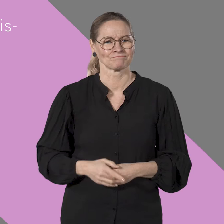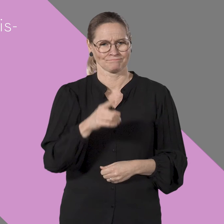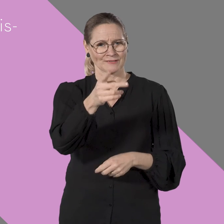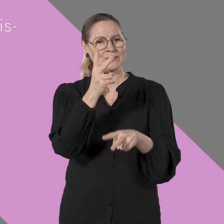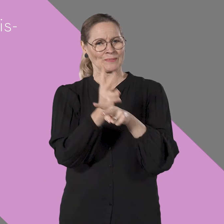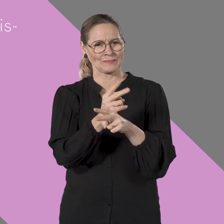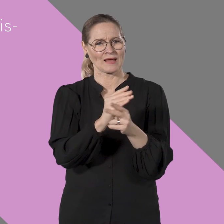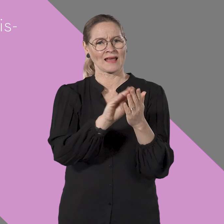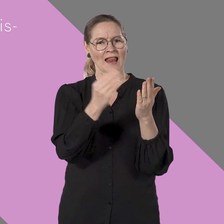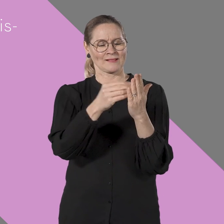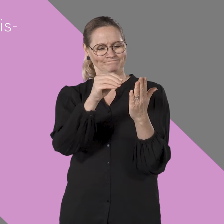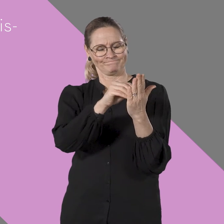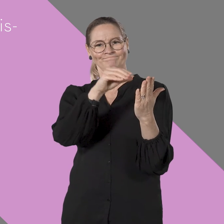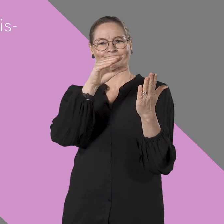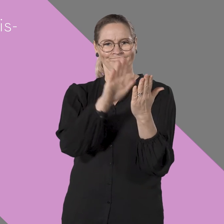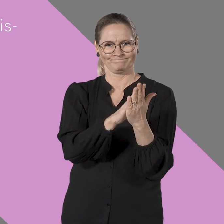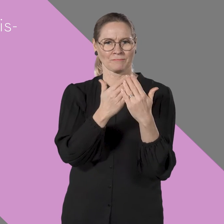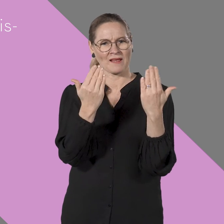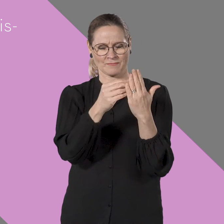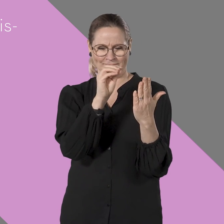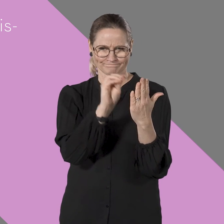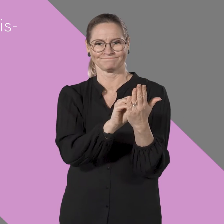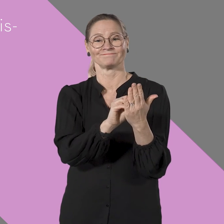Merkatkaahan päivämäärä kalenteriin!